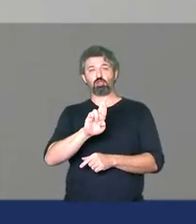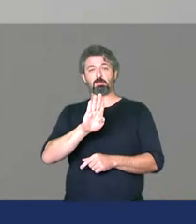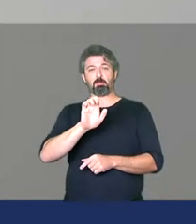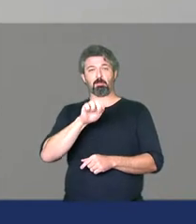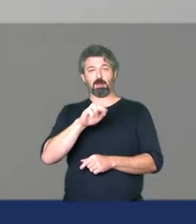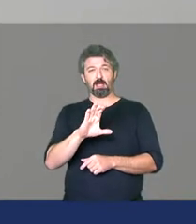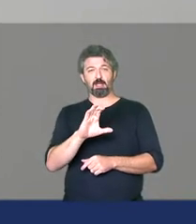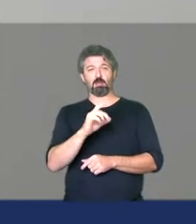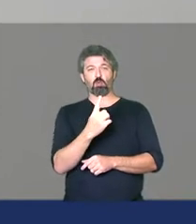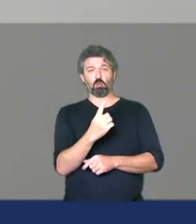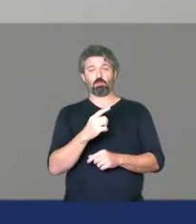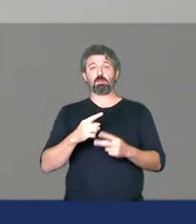DEBATES, DE LUTA... DESDE A ALDIR BLANC 1, A PAULO GUSTAVO